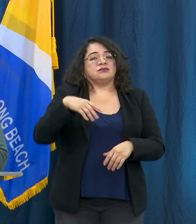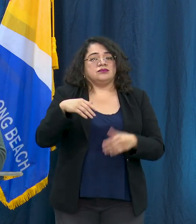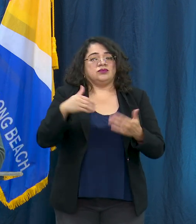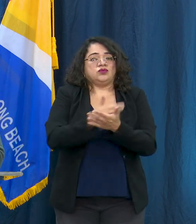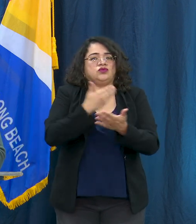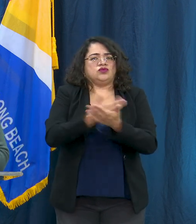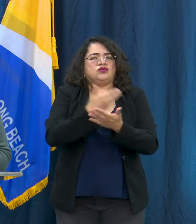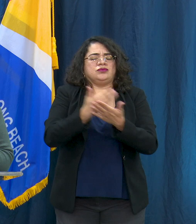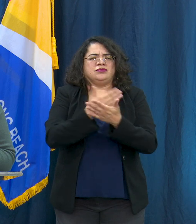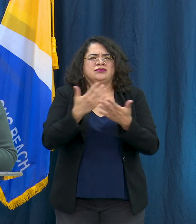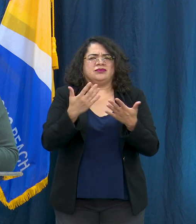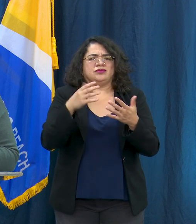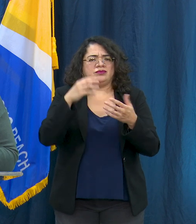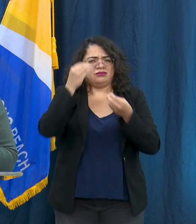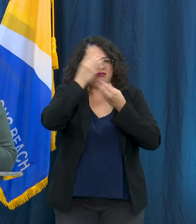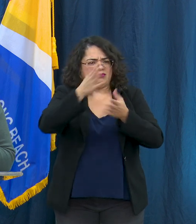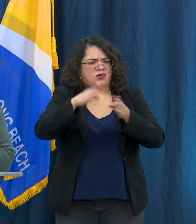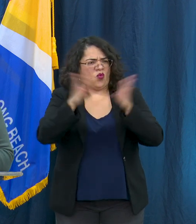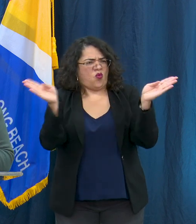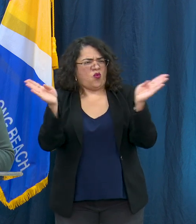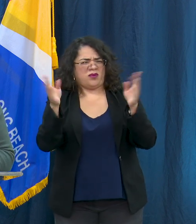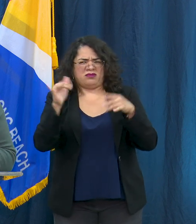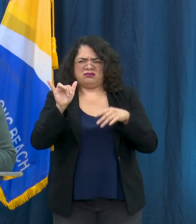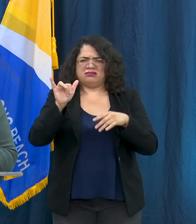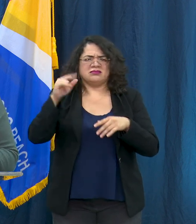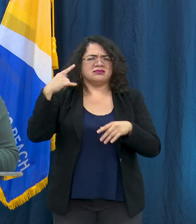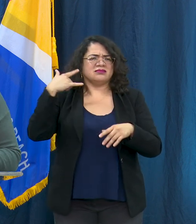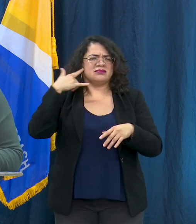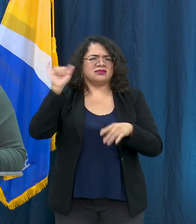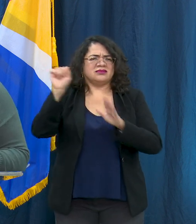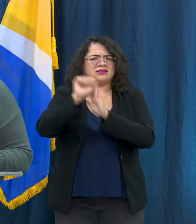el estado y del condado pero nest rose numero stowed Aviano Stan owned a debe